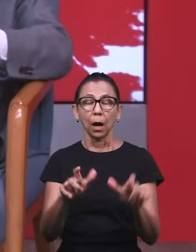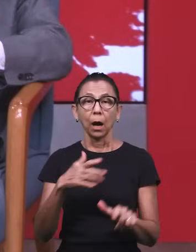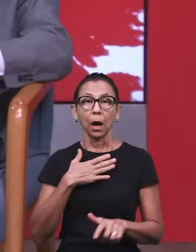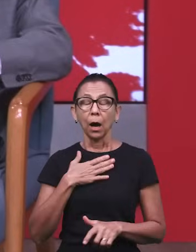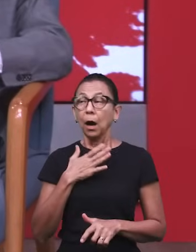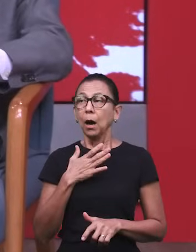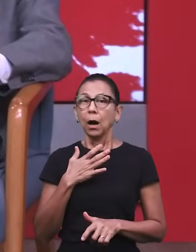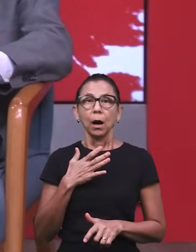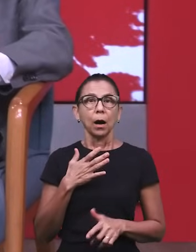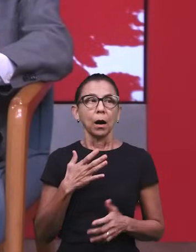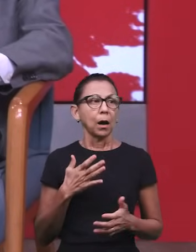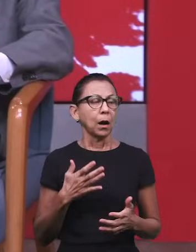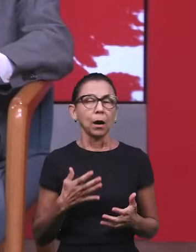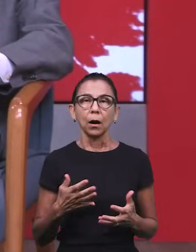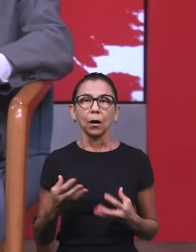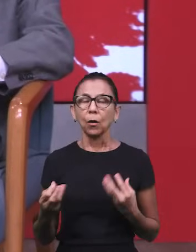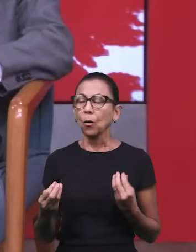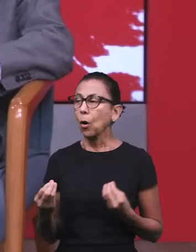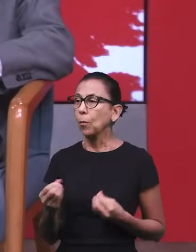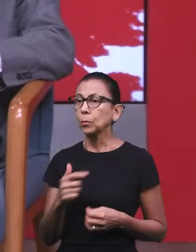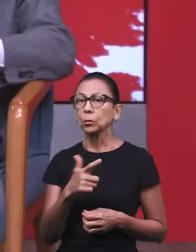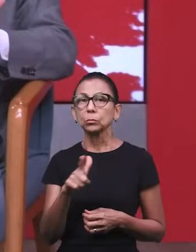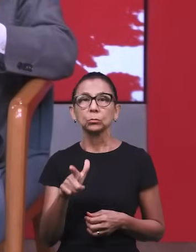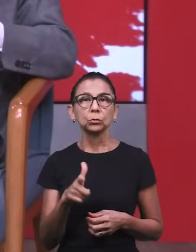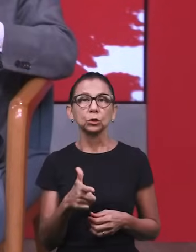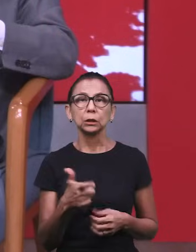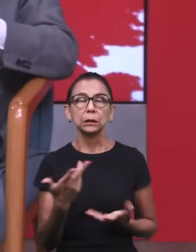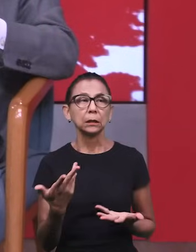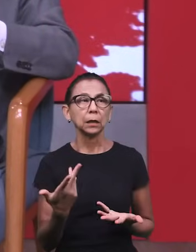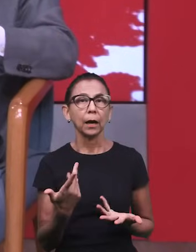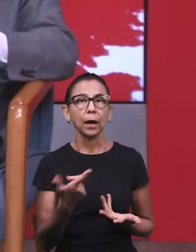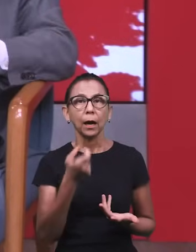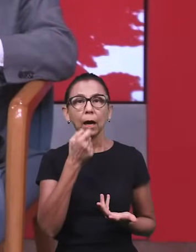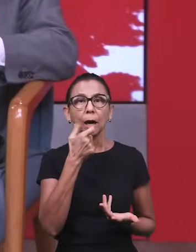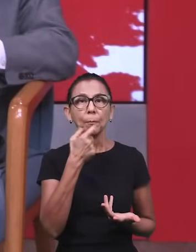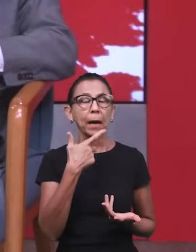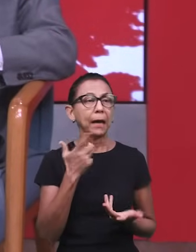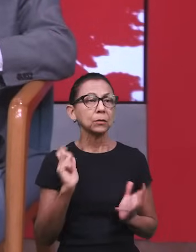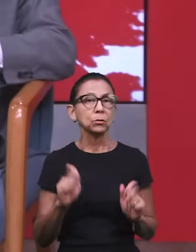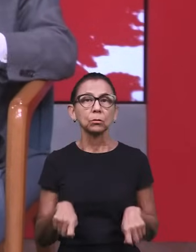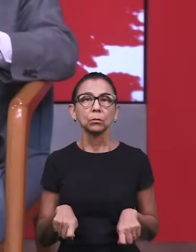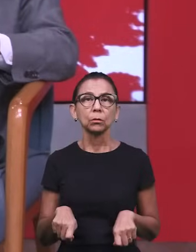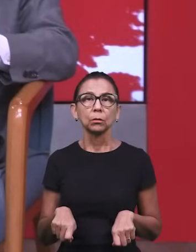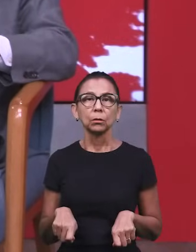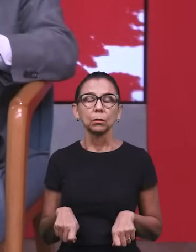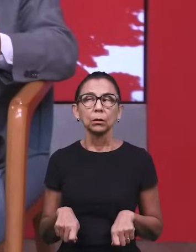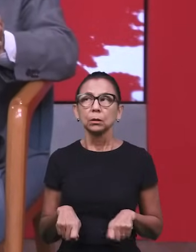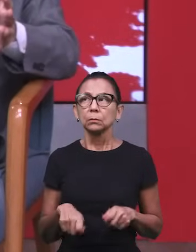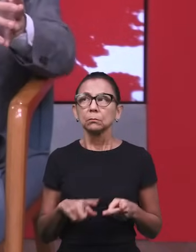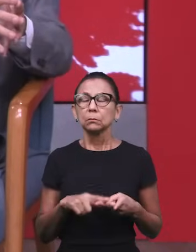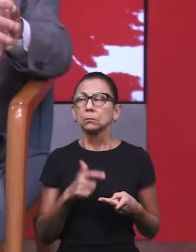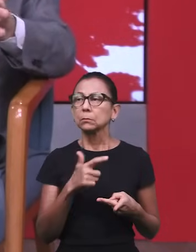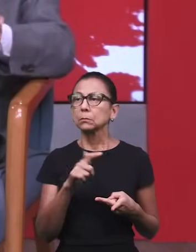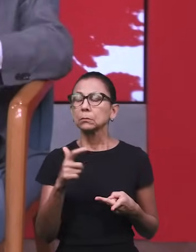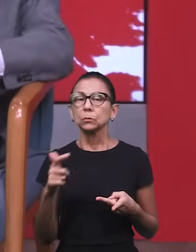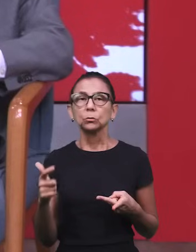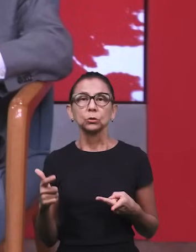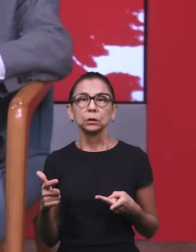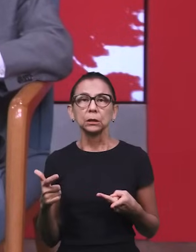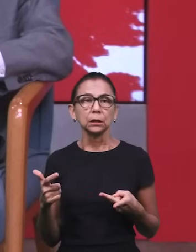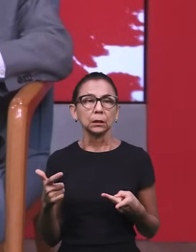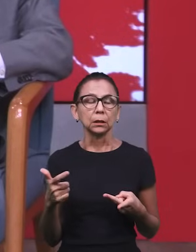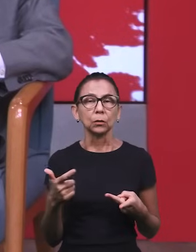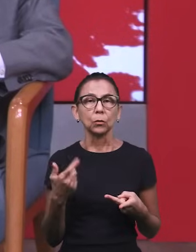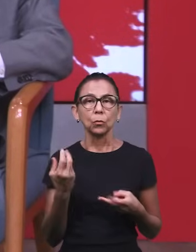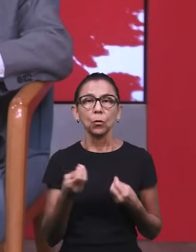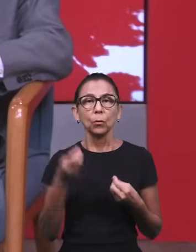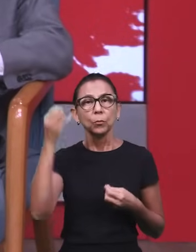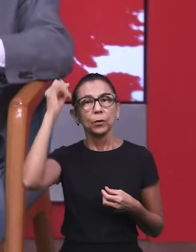surpresa sim pegou o mundo de surpresa não existia remédio não existia uma medicação eficaz não tinha